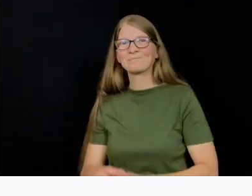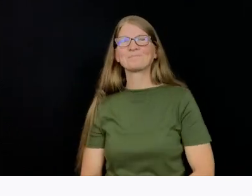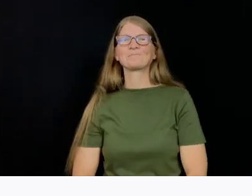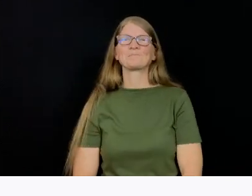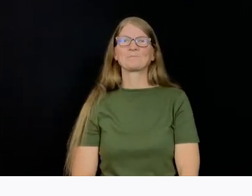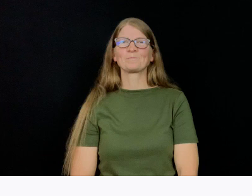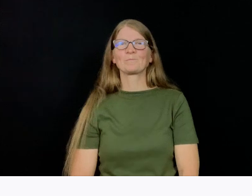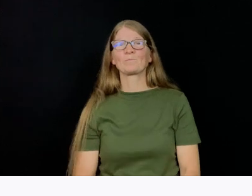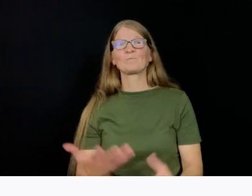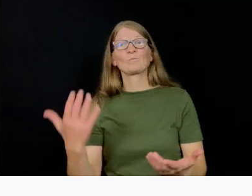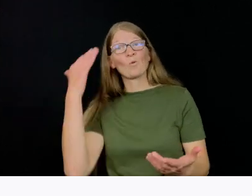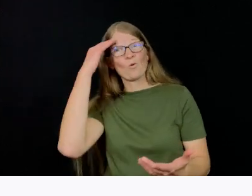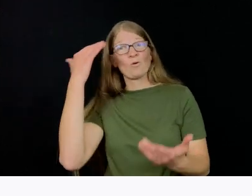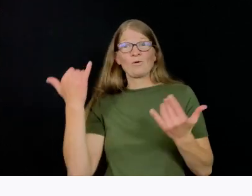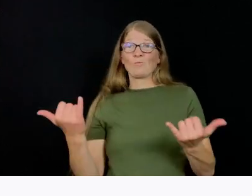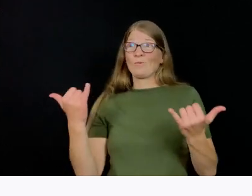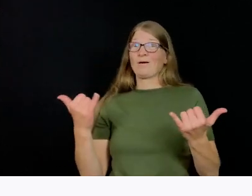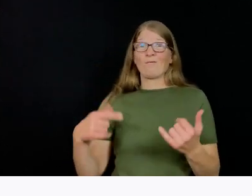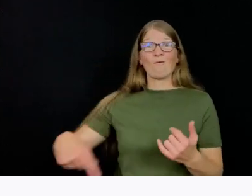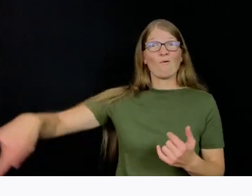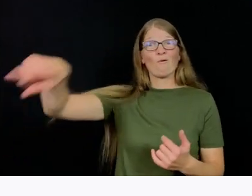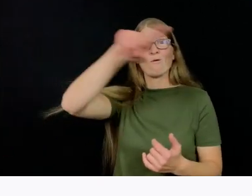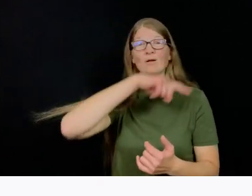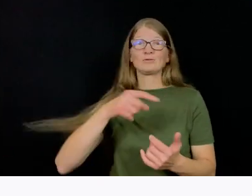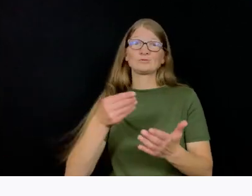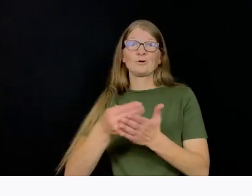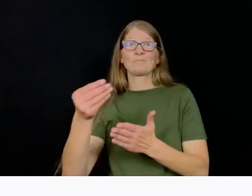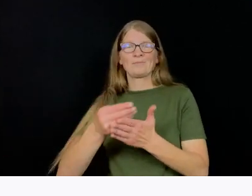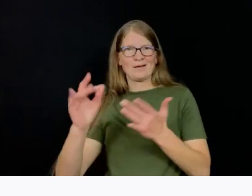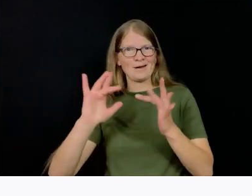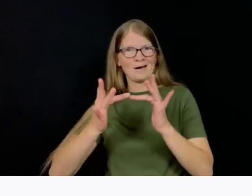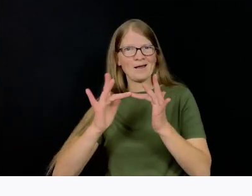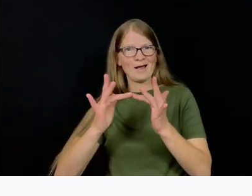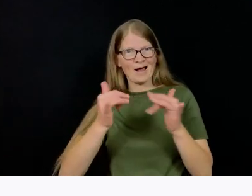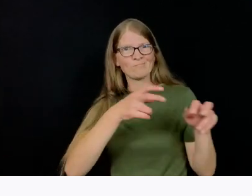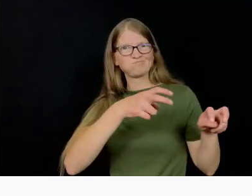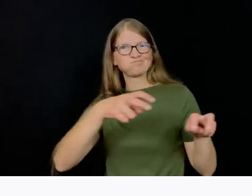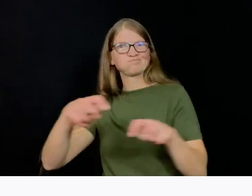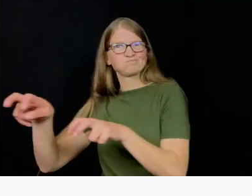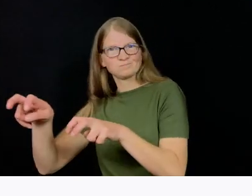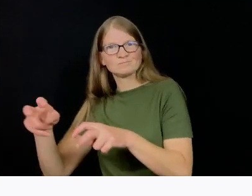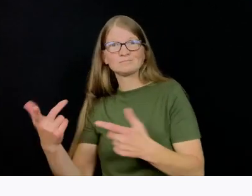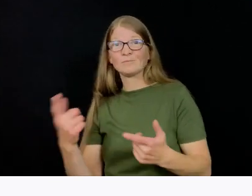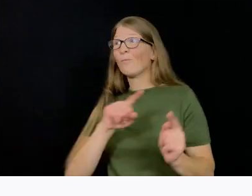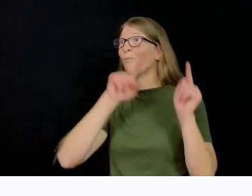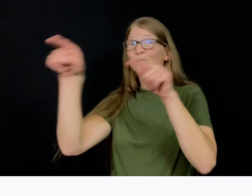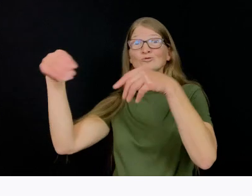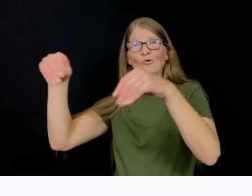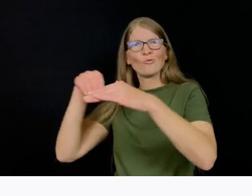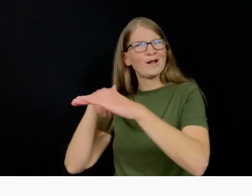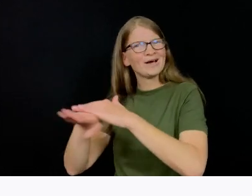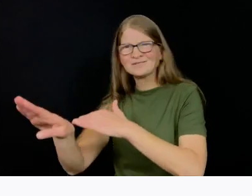لقد أدّى الوضع الطبيعي الجديد الذي نعيشه جميعًا إلى تسريع التحول إلى التجارة الإلكترونية بشكلٍ كبير